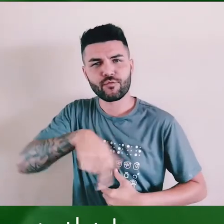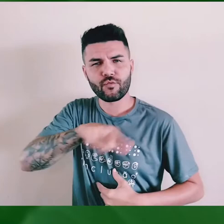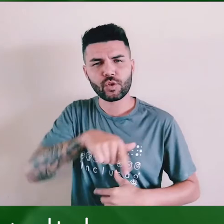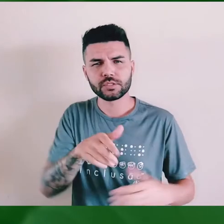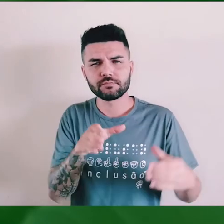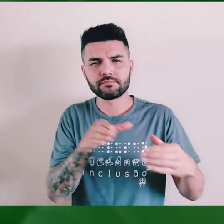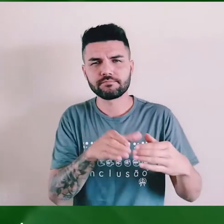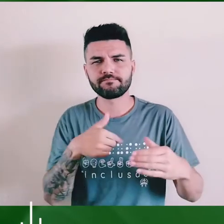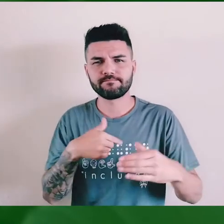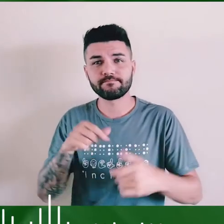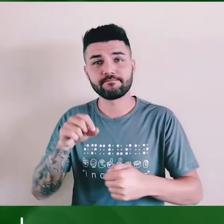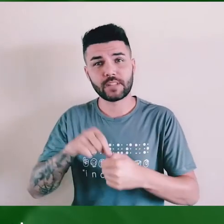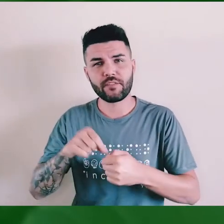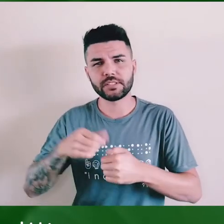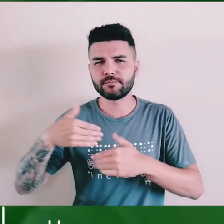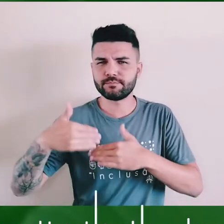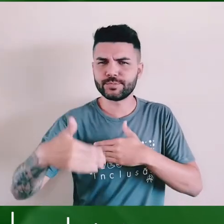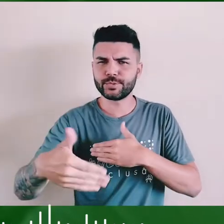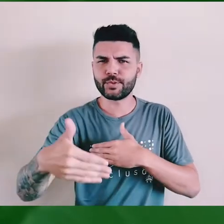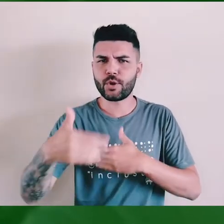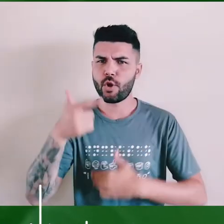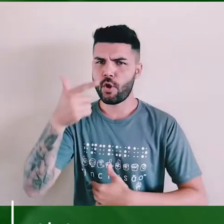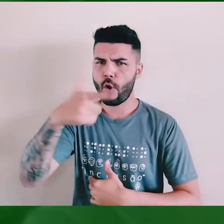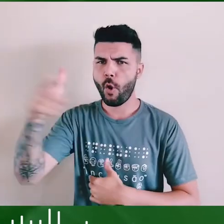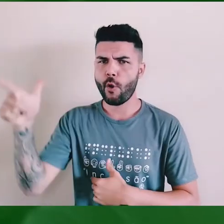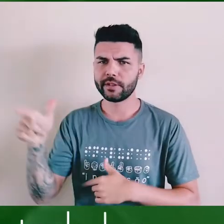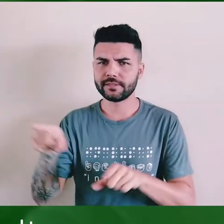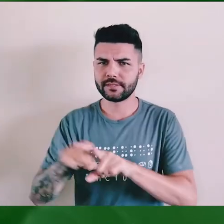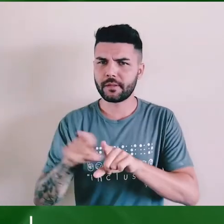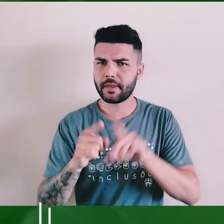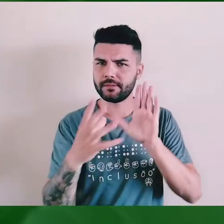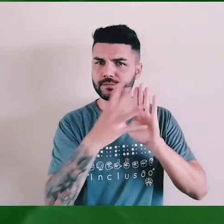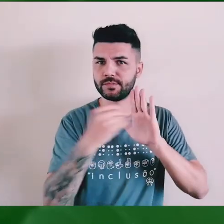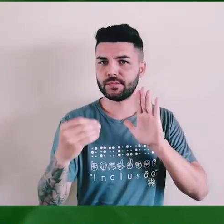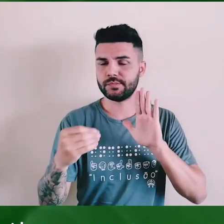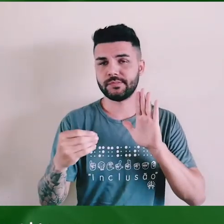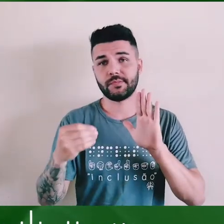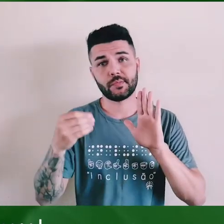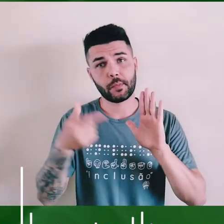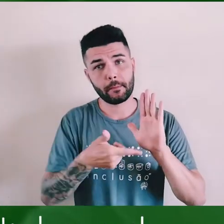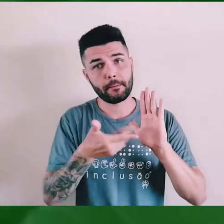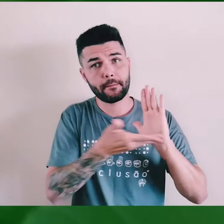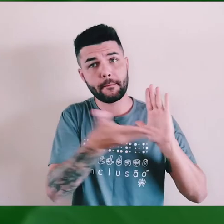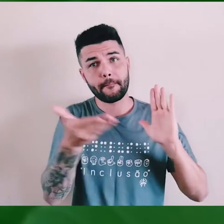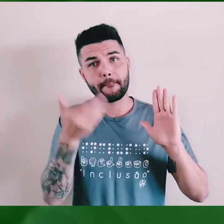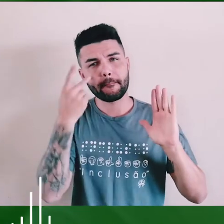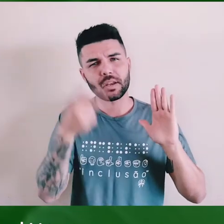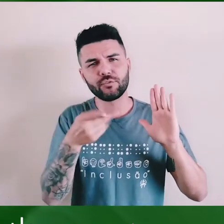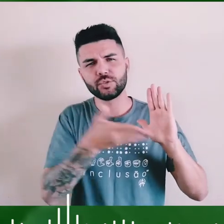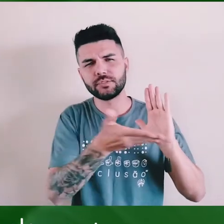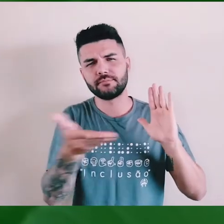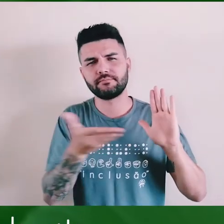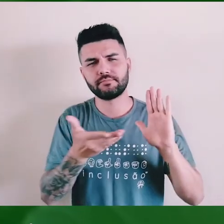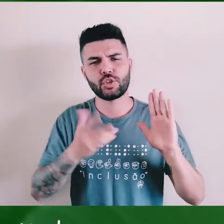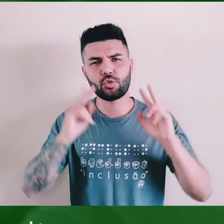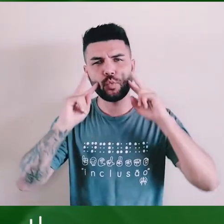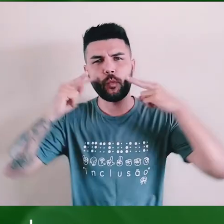fazendo para os outros e também dá um gancho para vocês enquanto seres humanos, assim,